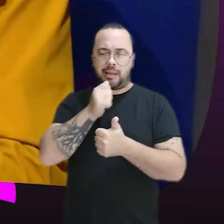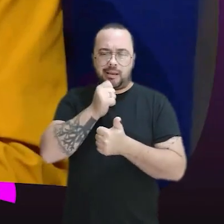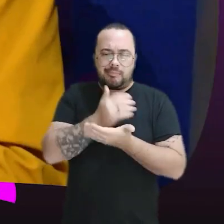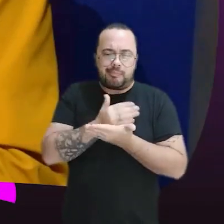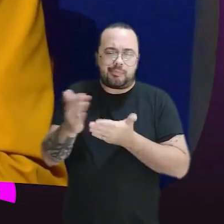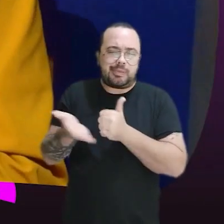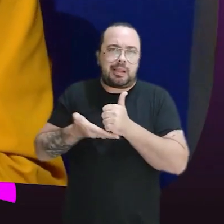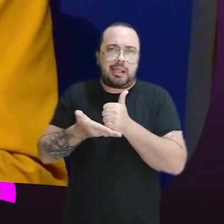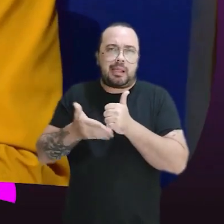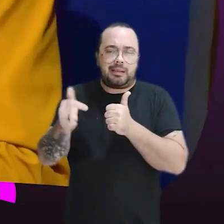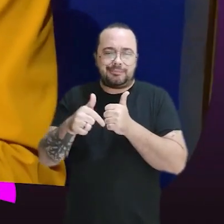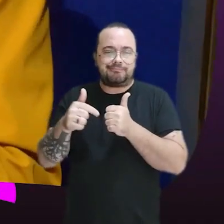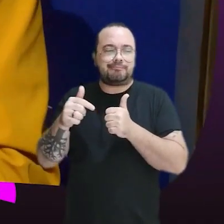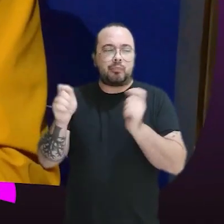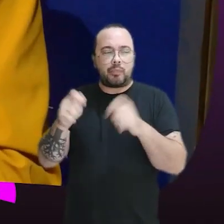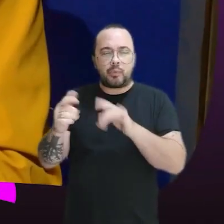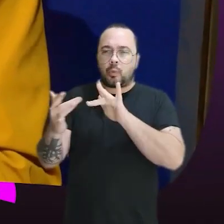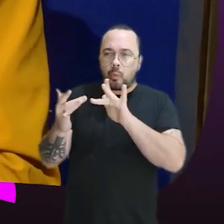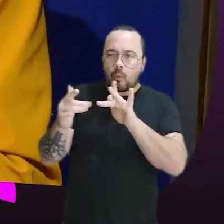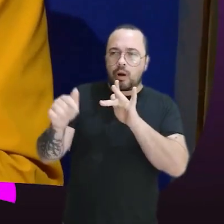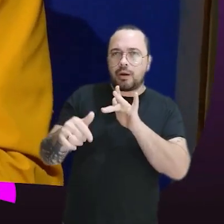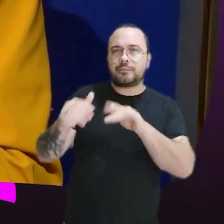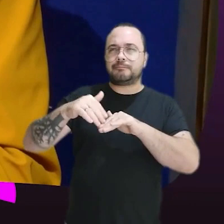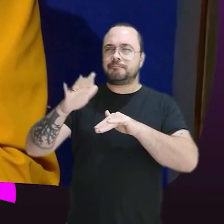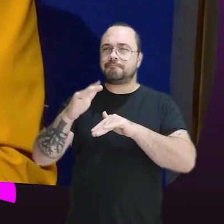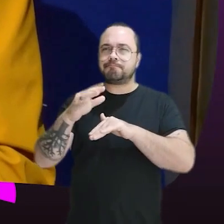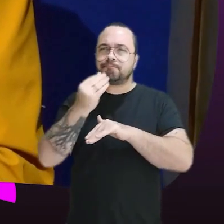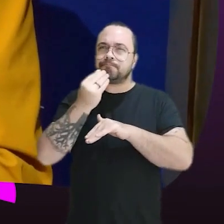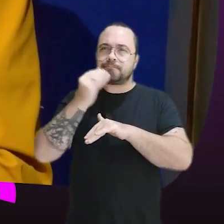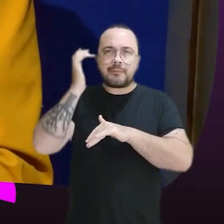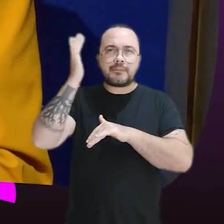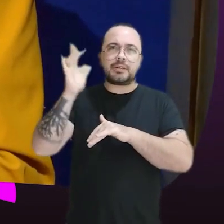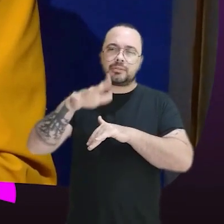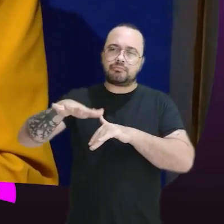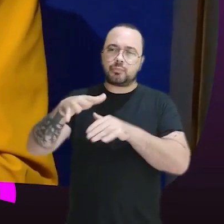e já estava em um lugar onde pude ter esse contato, digamos que mais fácil com esses comediantes, onde eu pude trocar